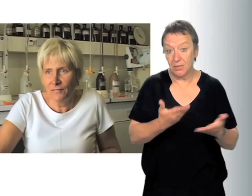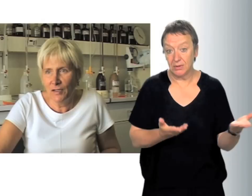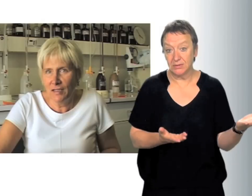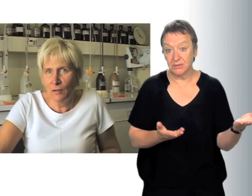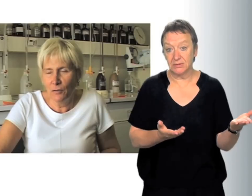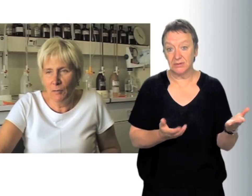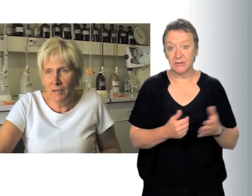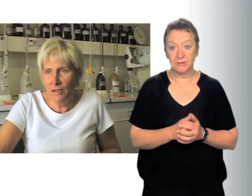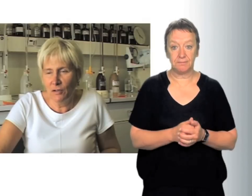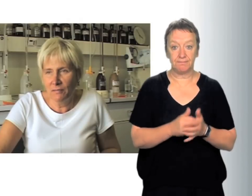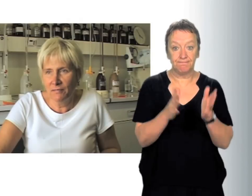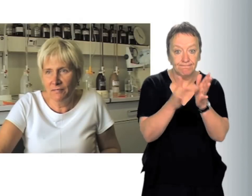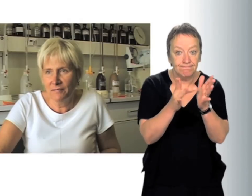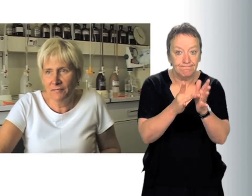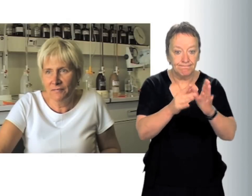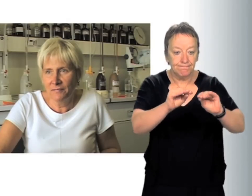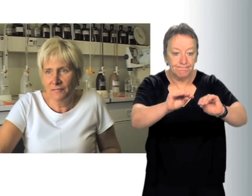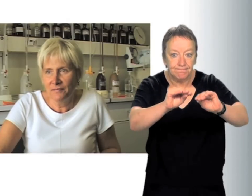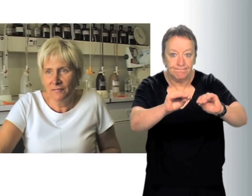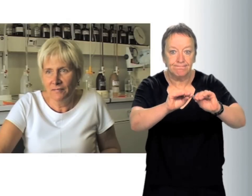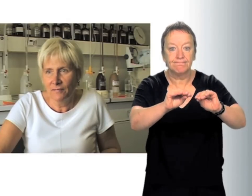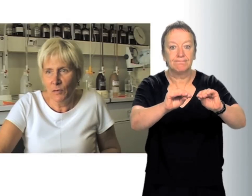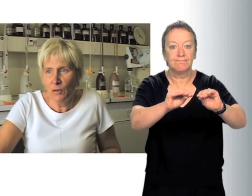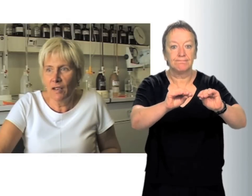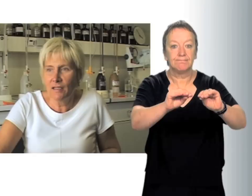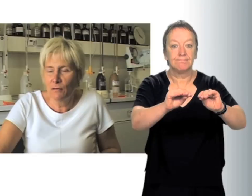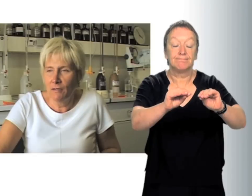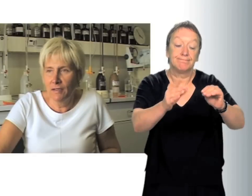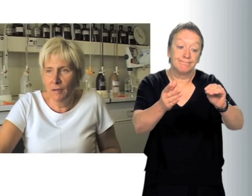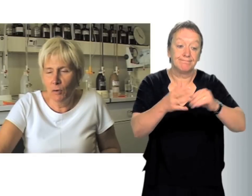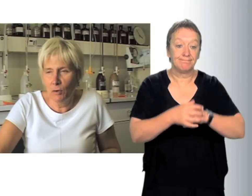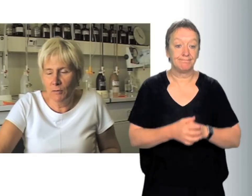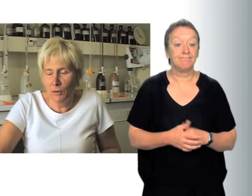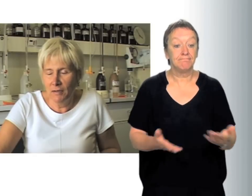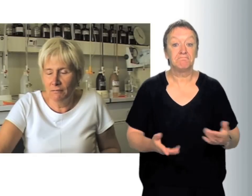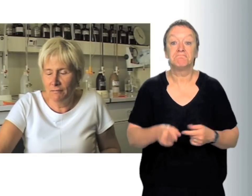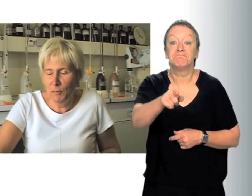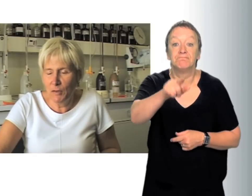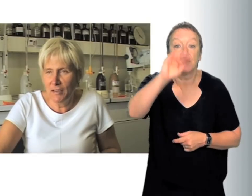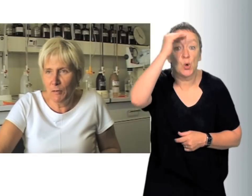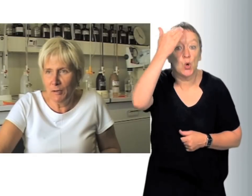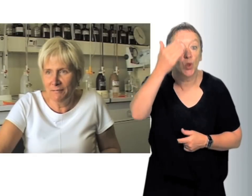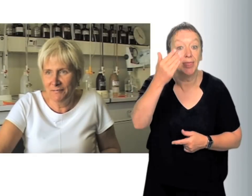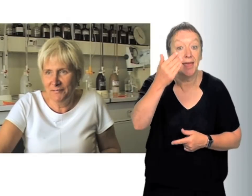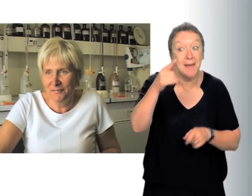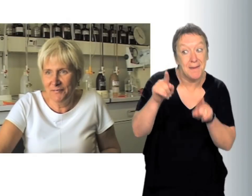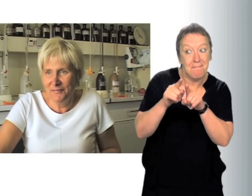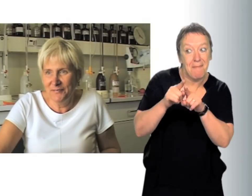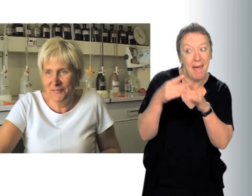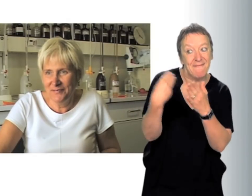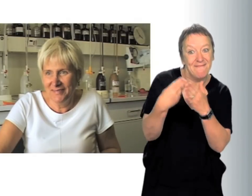On essaie de former des gens. Donc, si vous connaissez des personnes qualifiées comme Tony, pensez à moi.